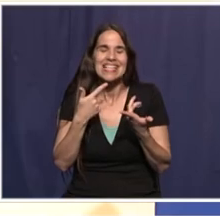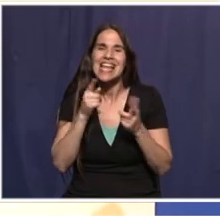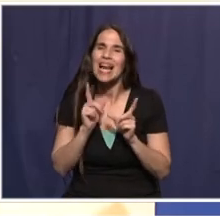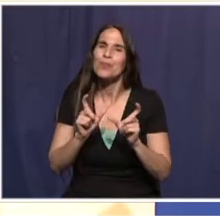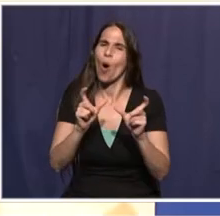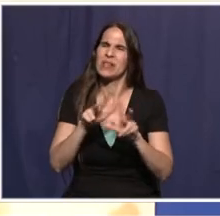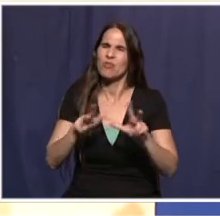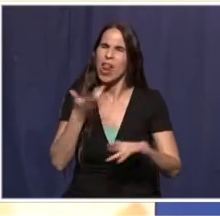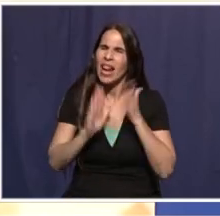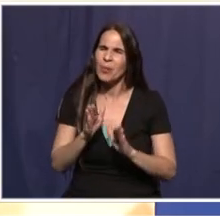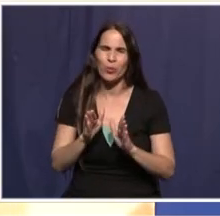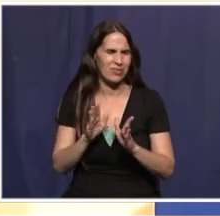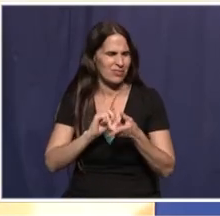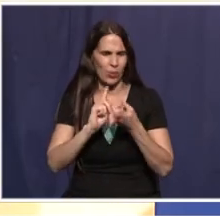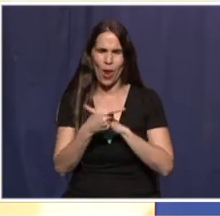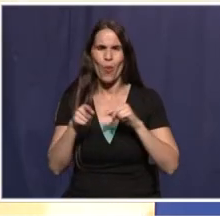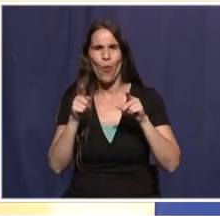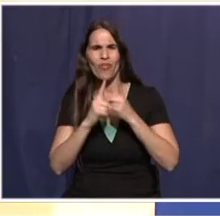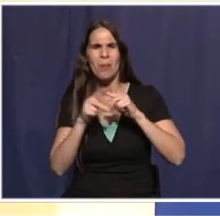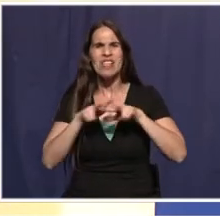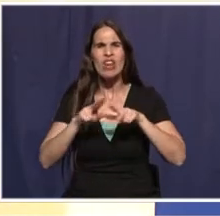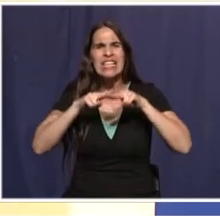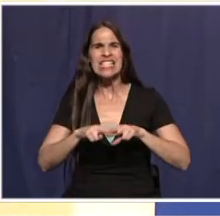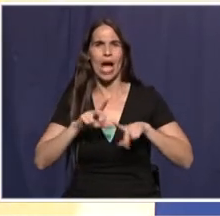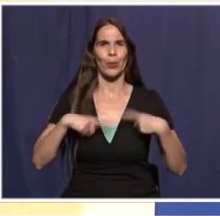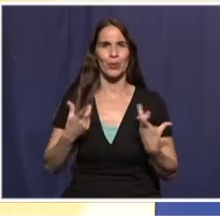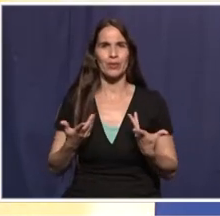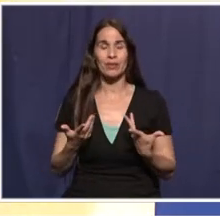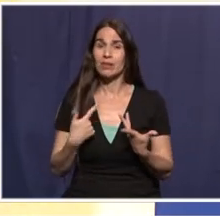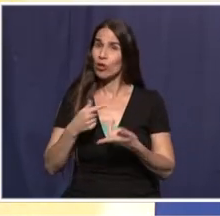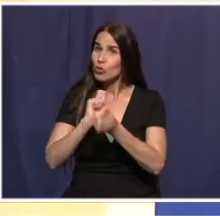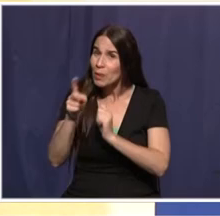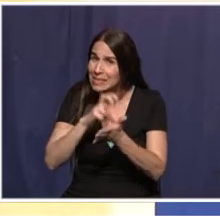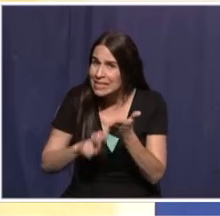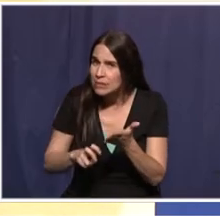מדינה שמחויבת לחוזה הבסיסי دولة ملزمة بالعقد الأساسي לפיו אנחנו משלמים מיסים الذي وفقه ندفع الضرائب וממלאים חובות, והיא מספקת ביטחון אישי. ونؤدي واجباتنا، وهي توفر الأمن الشخصي.